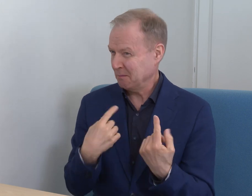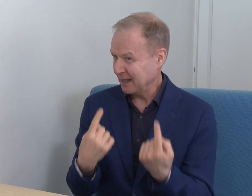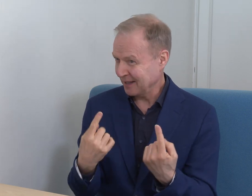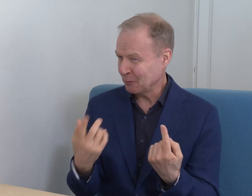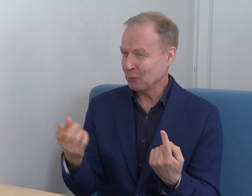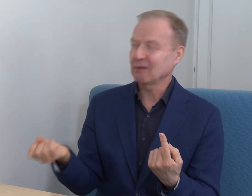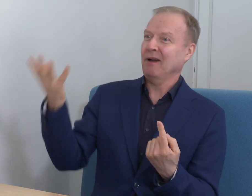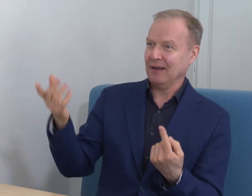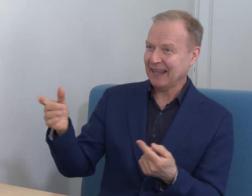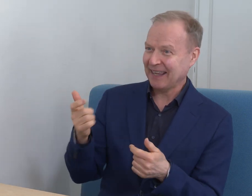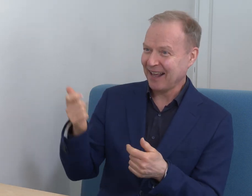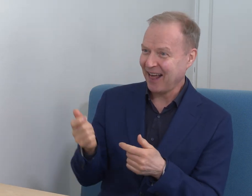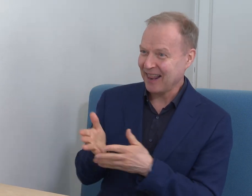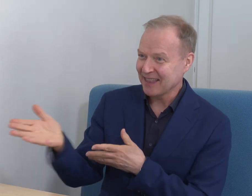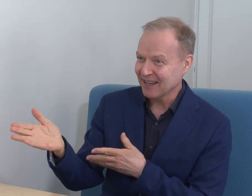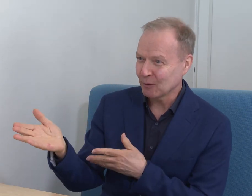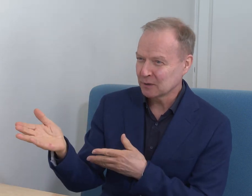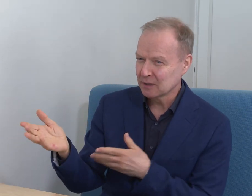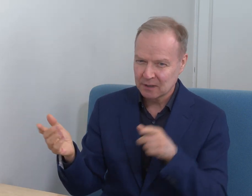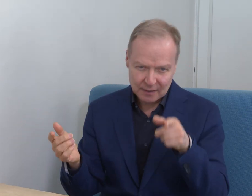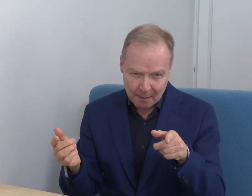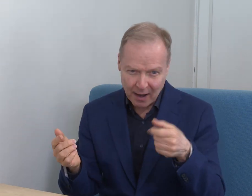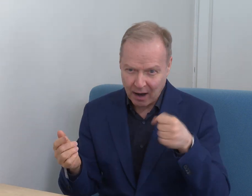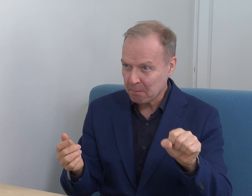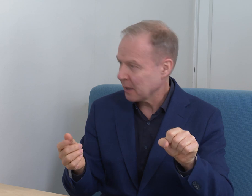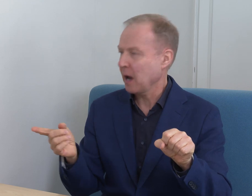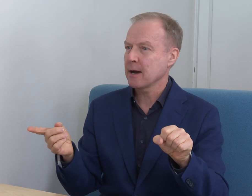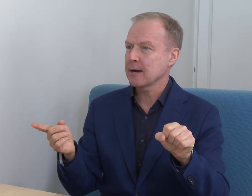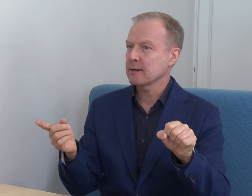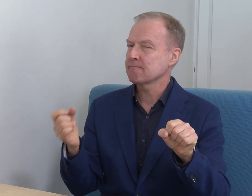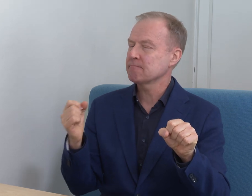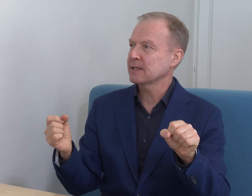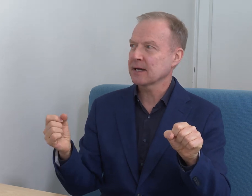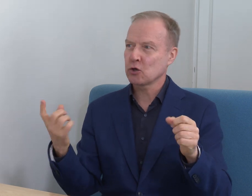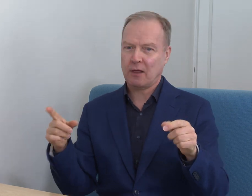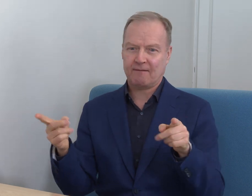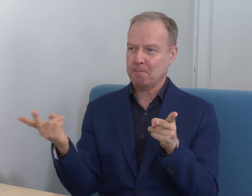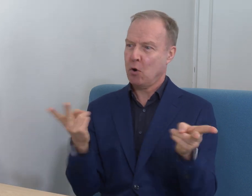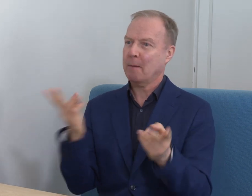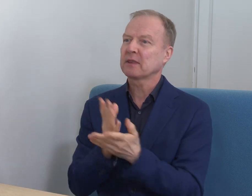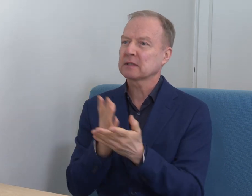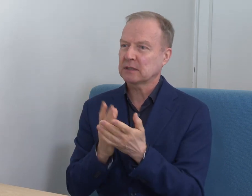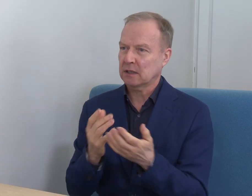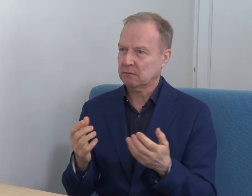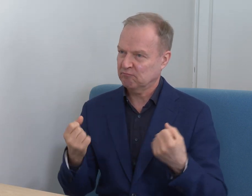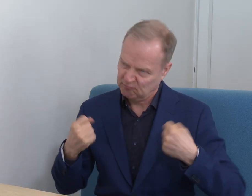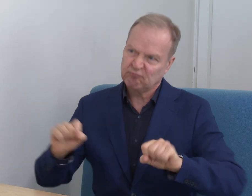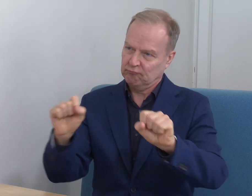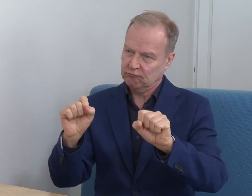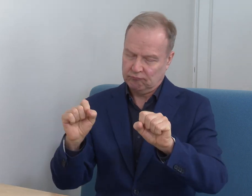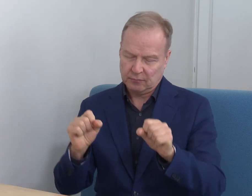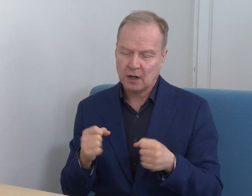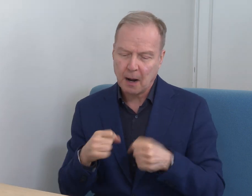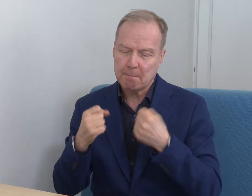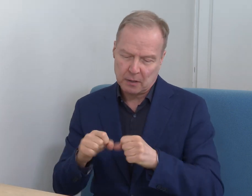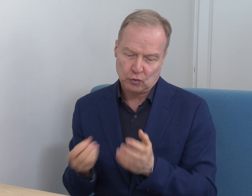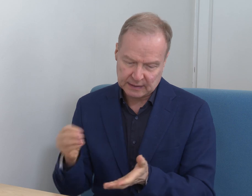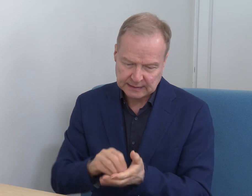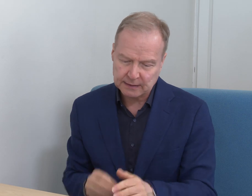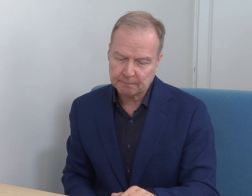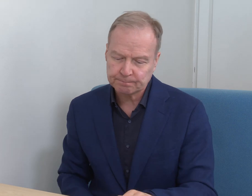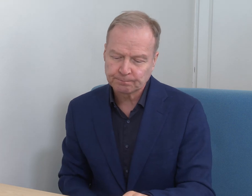Samaan aikaan tuli tämä uusi linjaus, joten täytyy samalla kertaa ajaa molempia asioita.